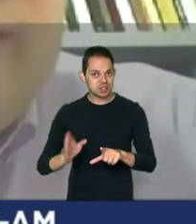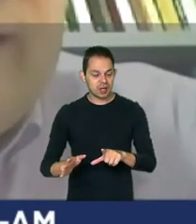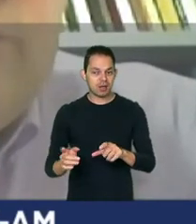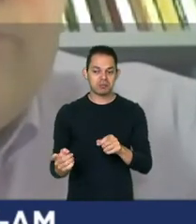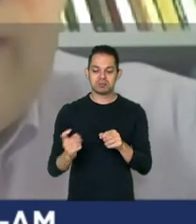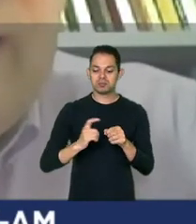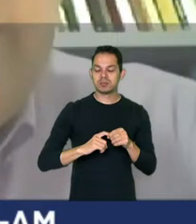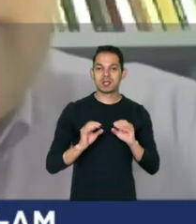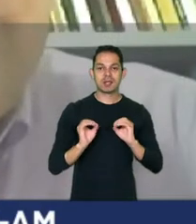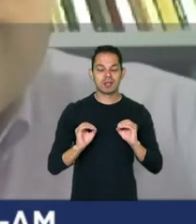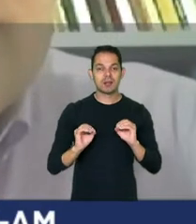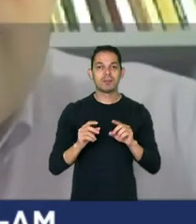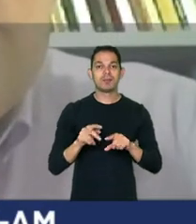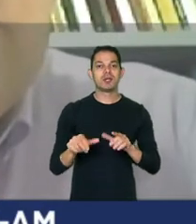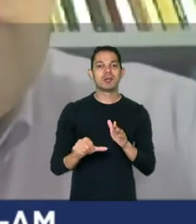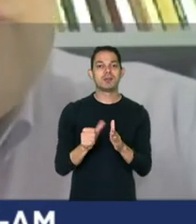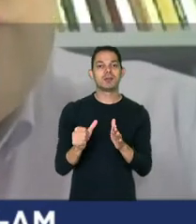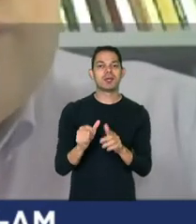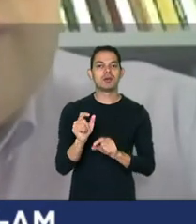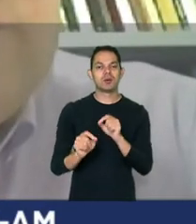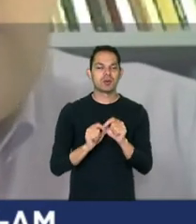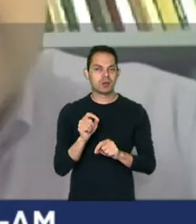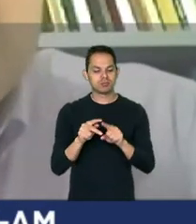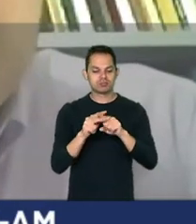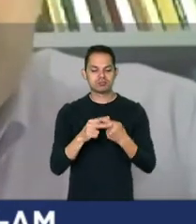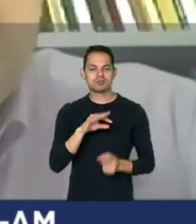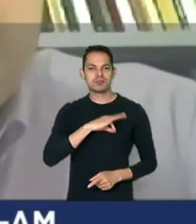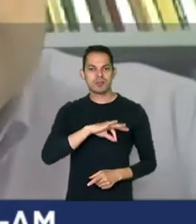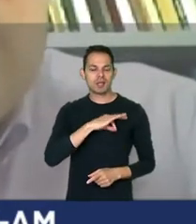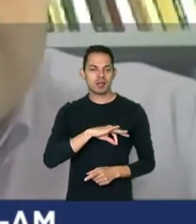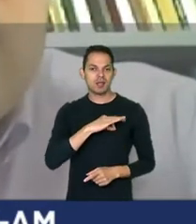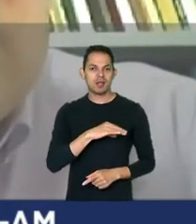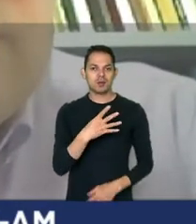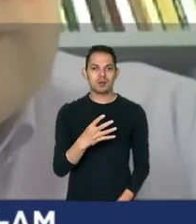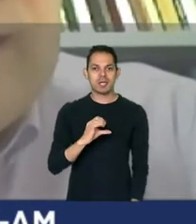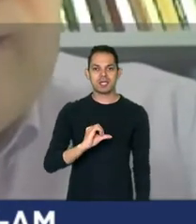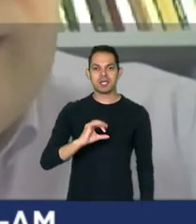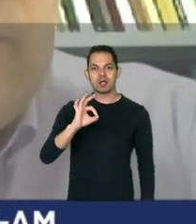DA ECONOMIA E Q QUE... PRIMEIRO REAJUSTE SALARIAL. HÁ UMA DEFASAGEM NOS ÚLTIMOS